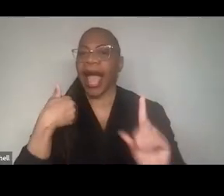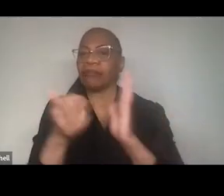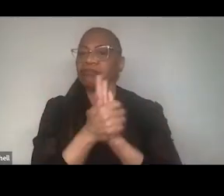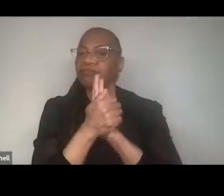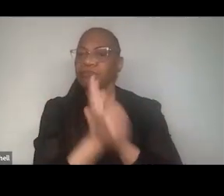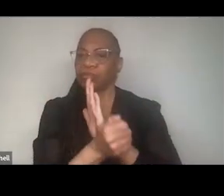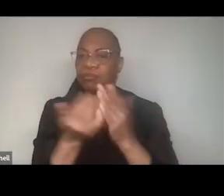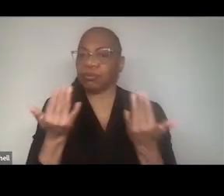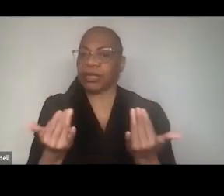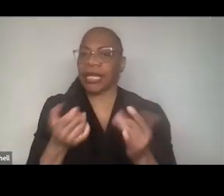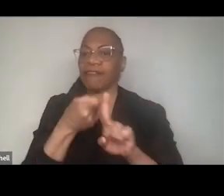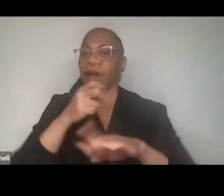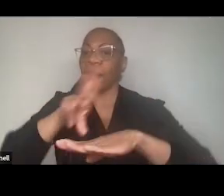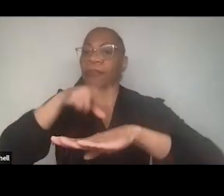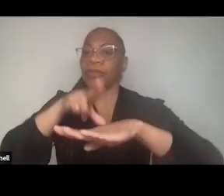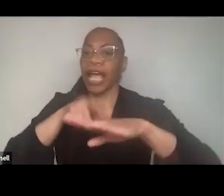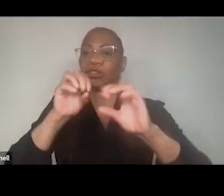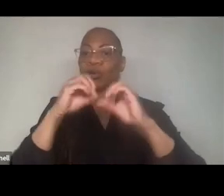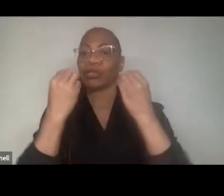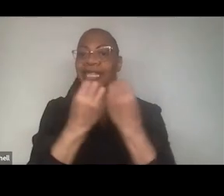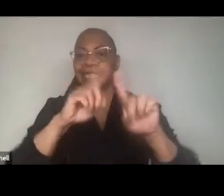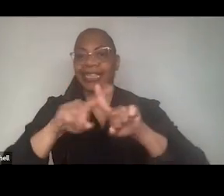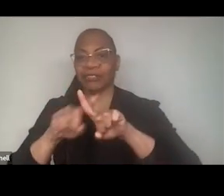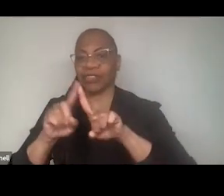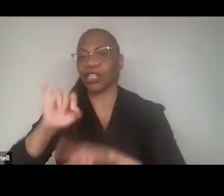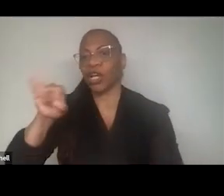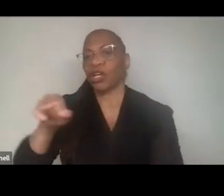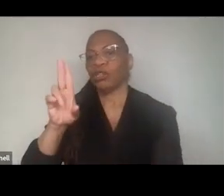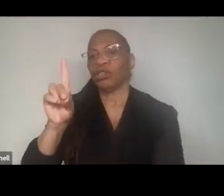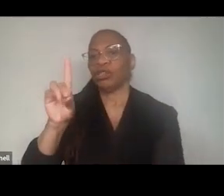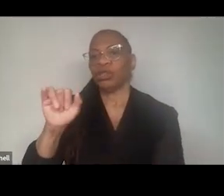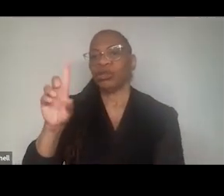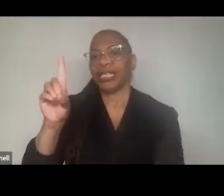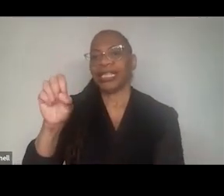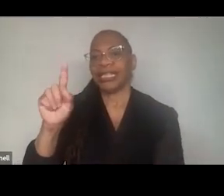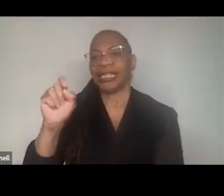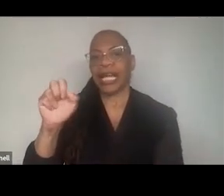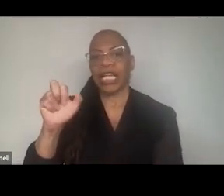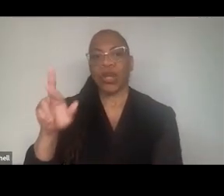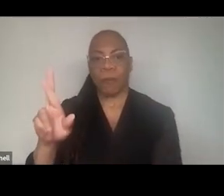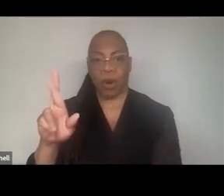de organizaciones nacionales. Tenemos a Judy Dettmer, quien es la directora de asistencia técnica y proyectos especiales